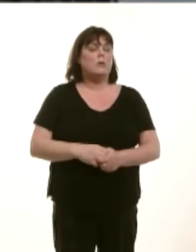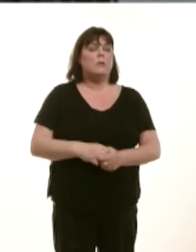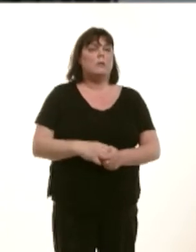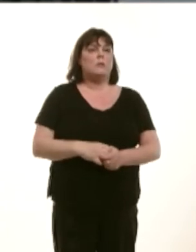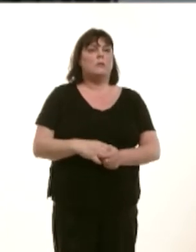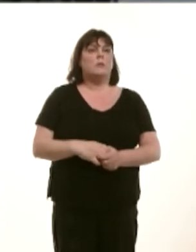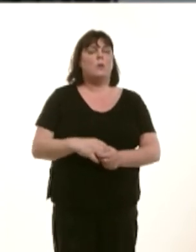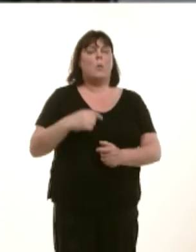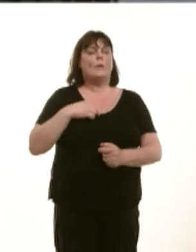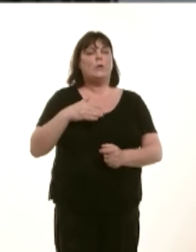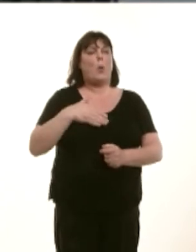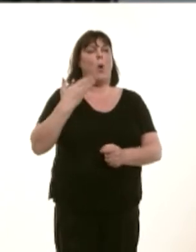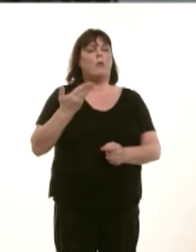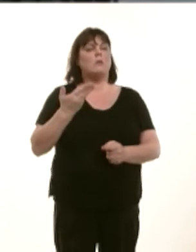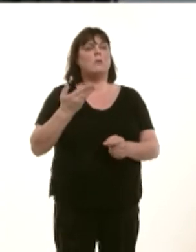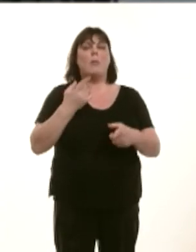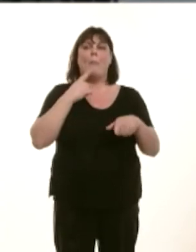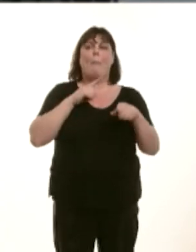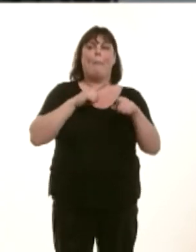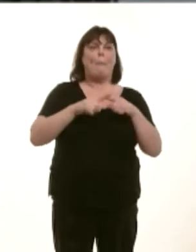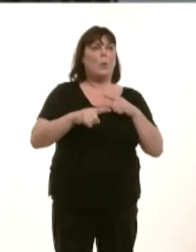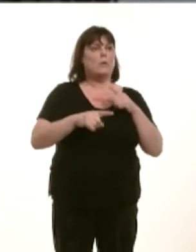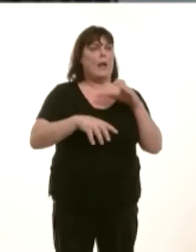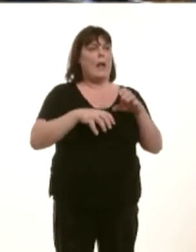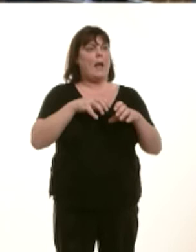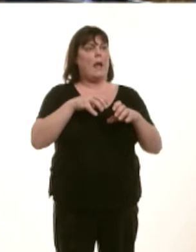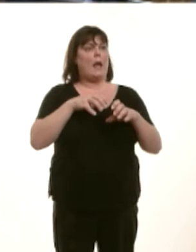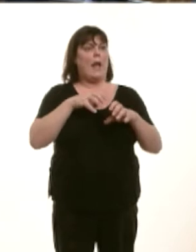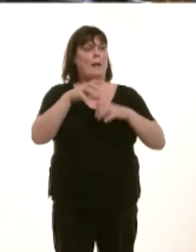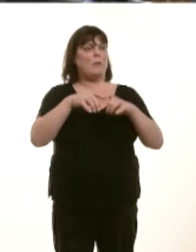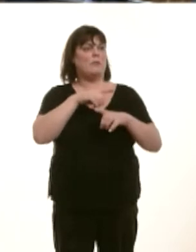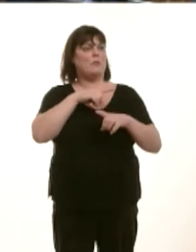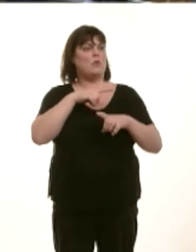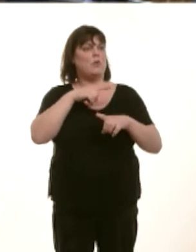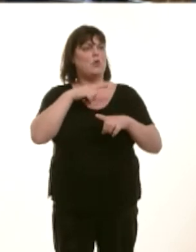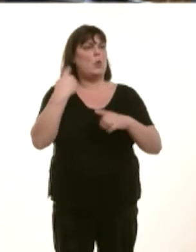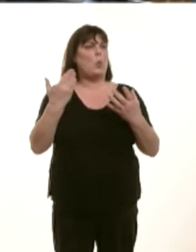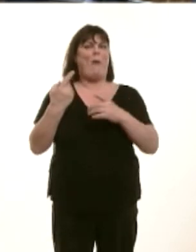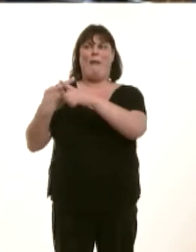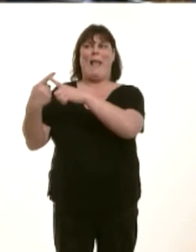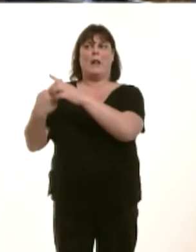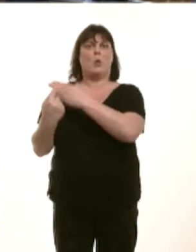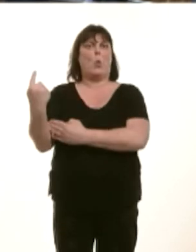yn cael eu lladd, neuíu difa, yn Lloegr. Wedyn, wrth gwrs, byddai effaith ar yr arian